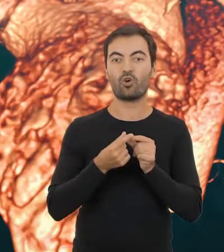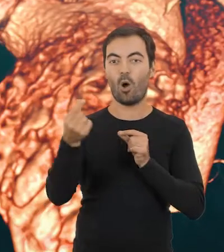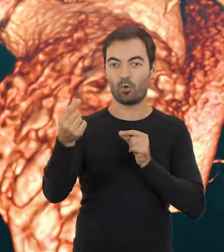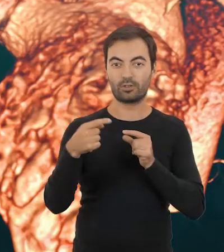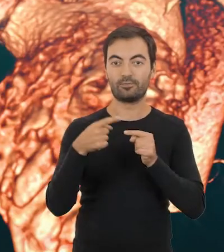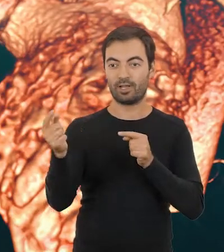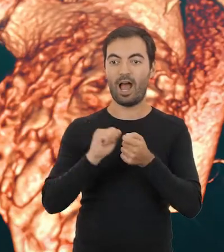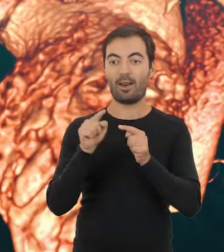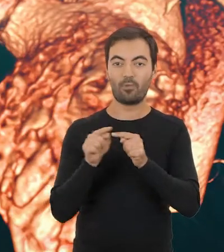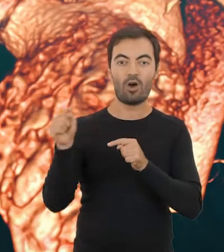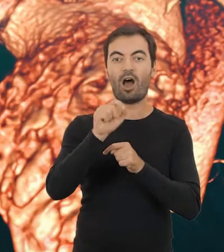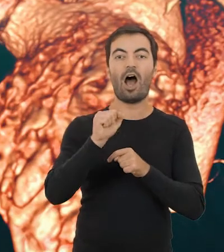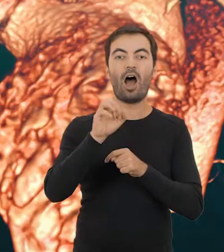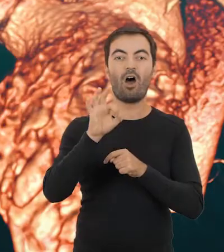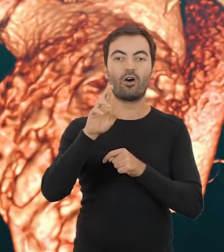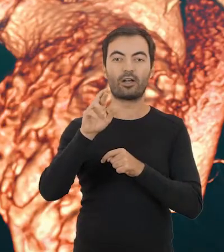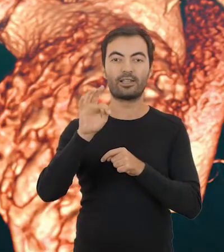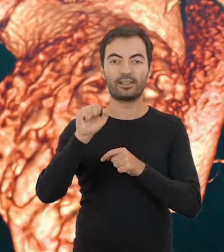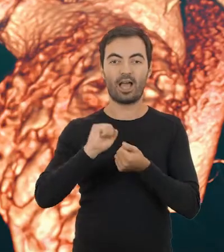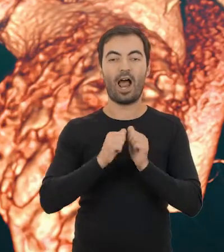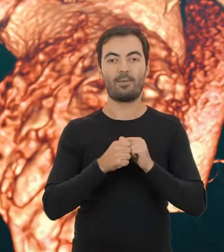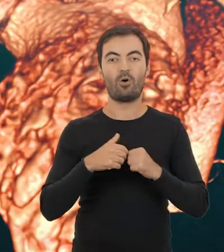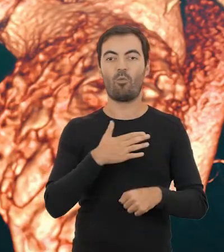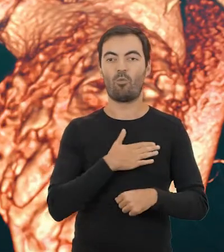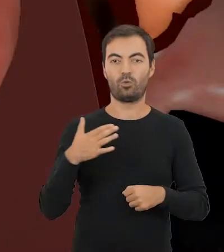Krew nie może się cofać, bo wtedy pompa przestałaby działać,